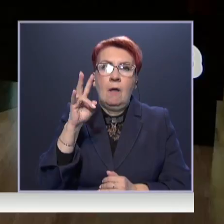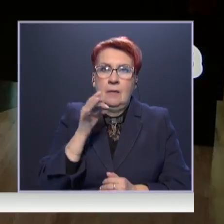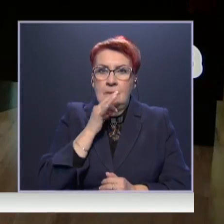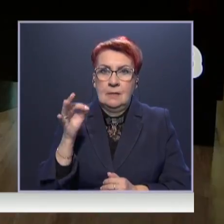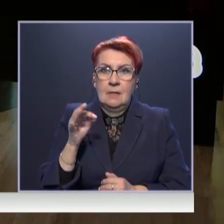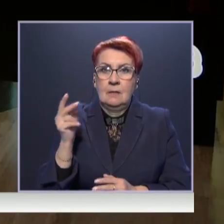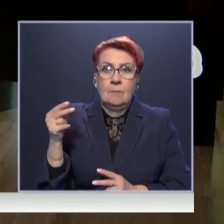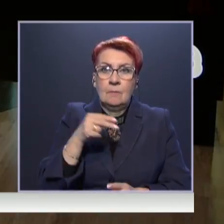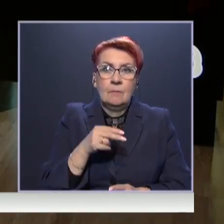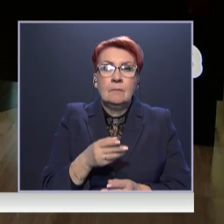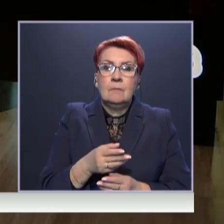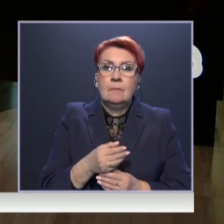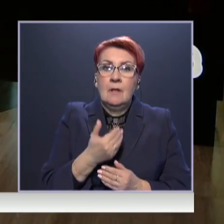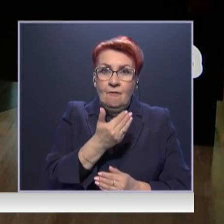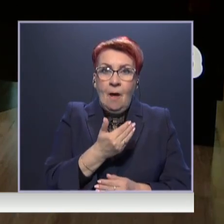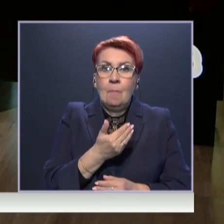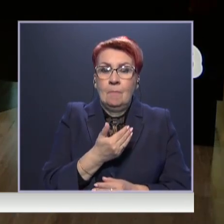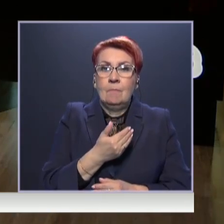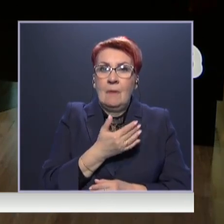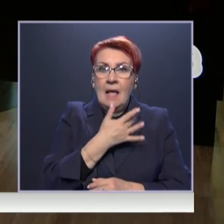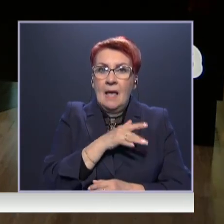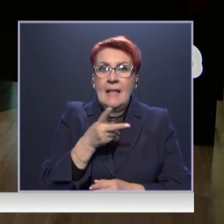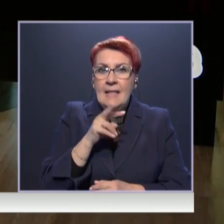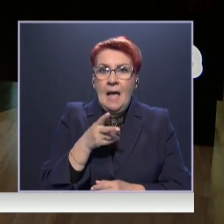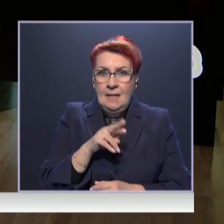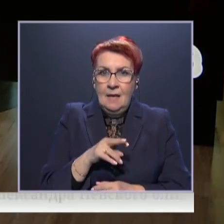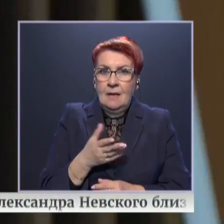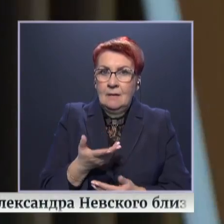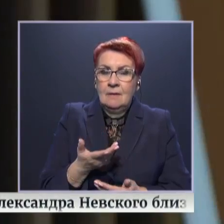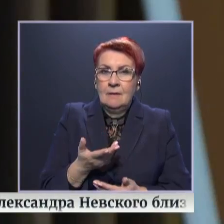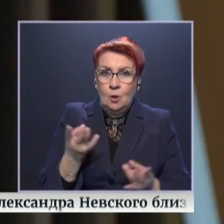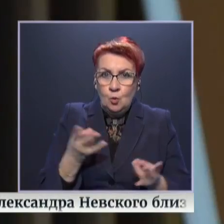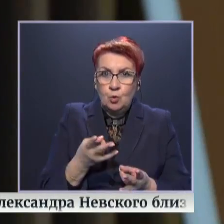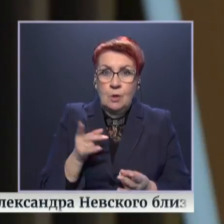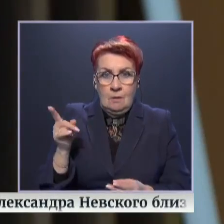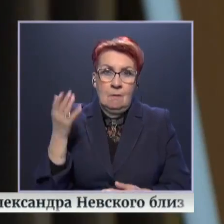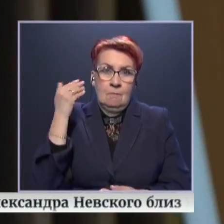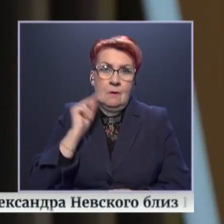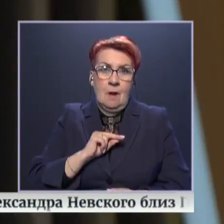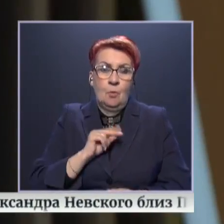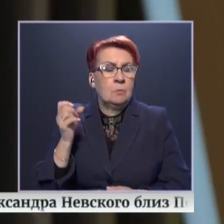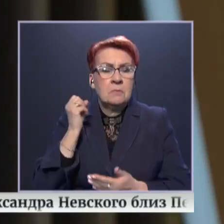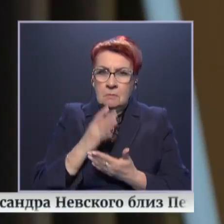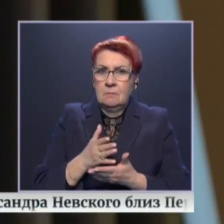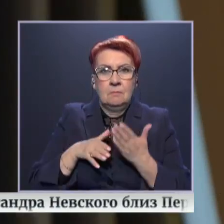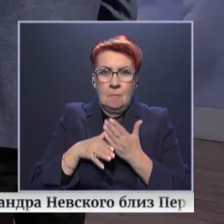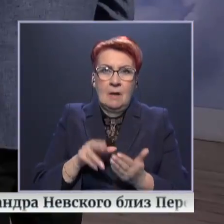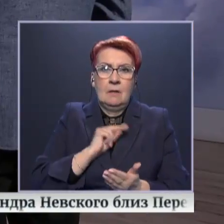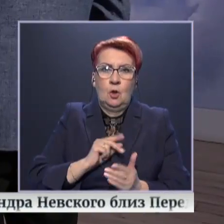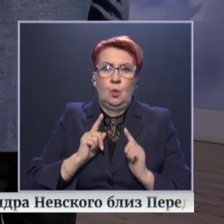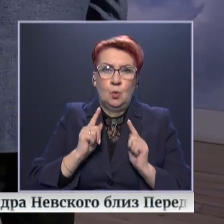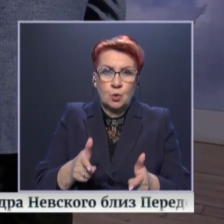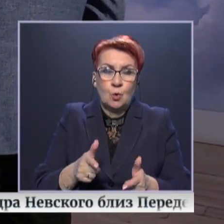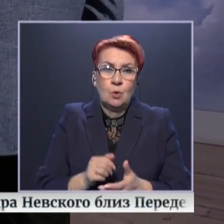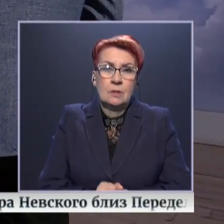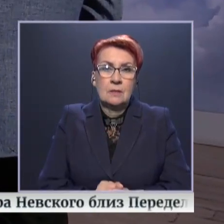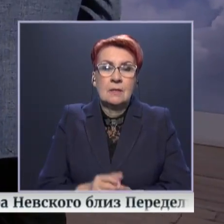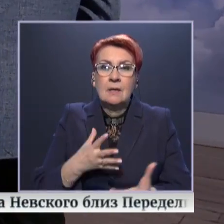конечно взяли она у нас работает вообще все кто